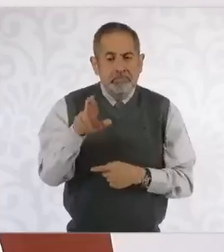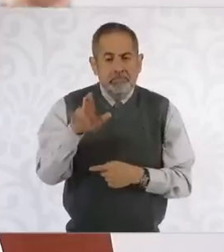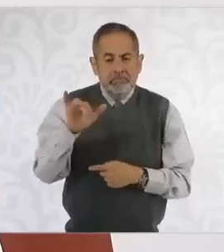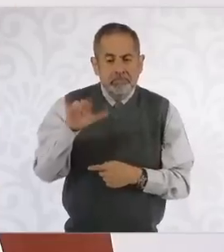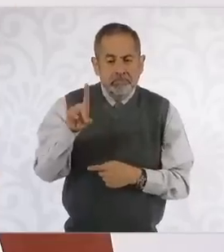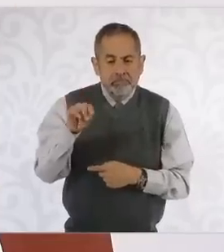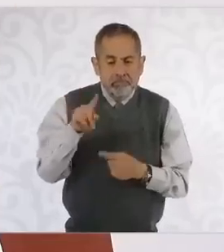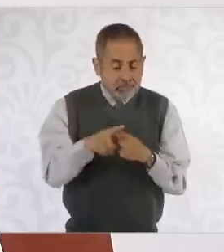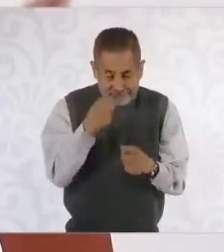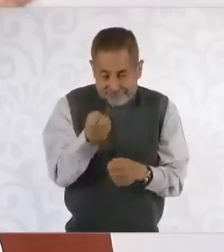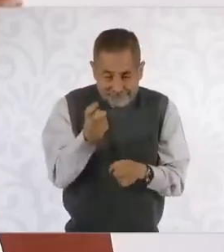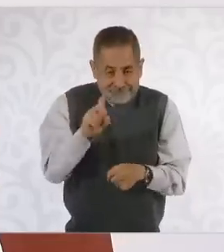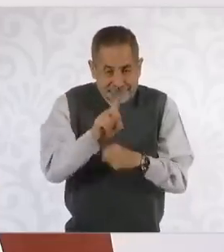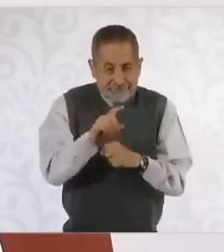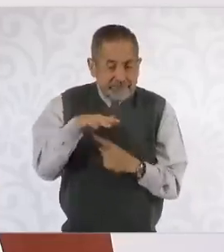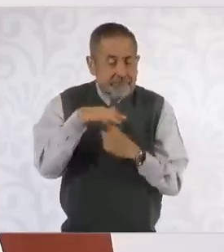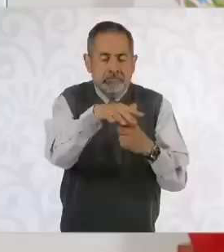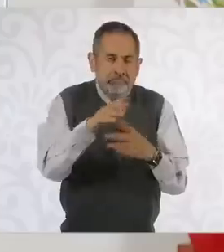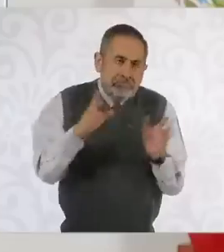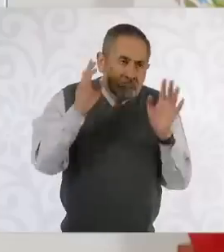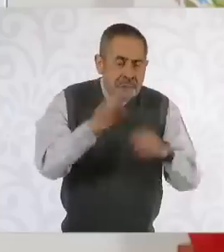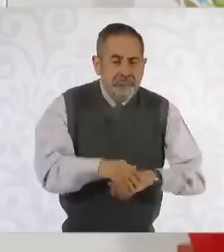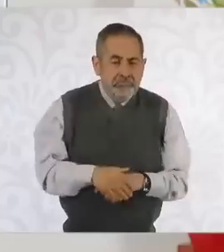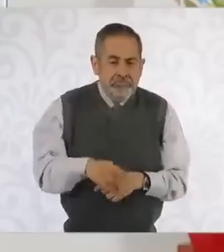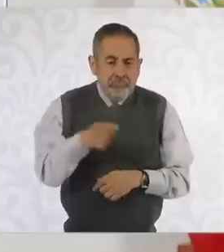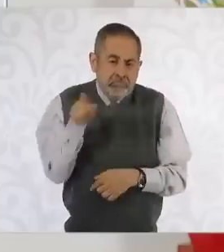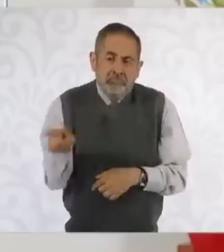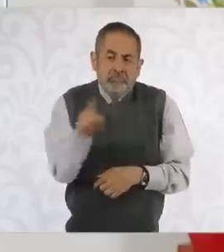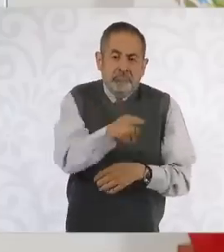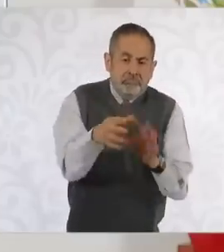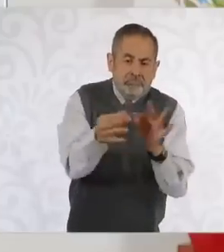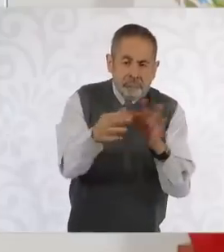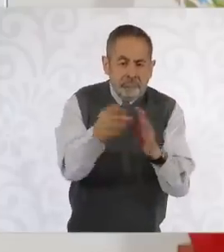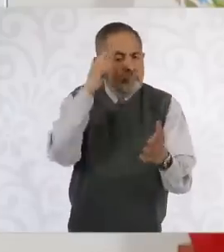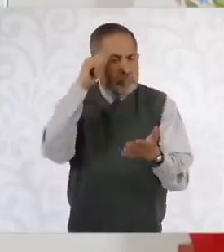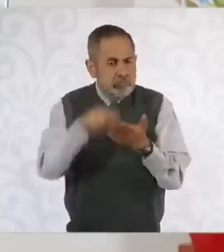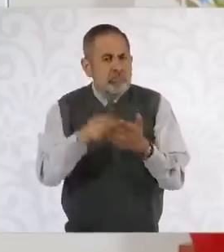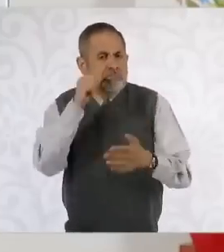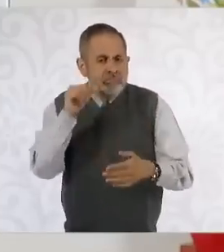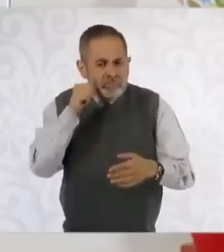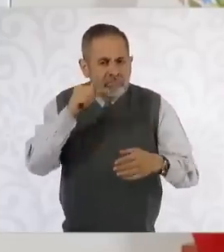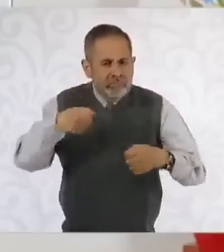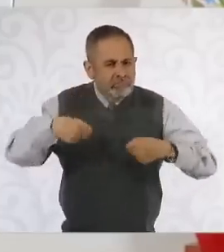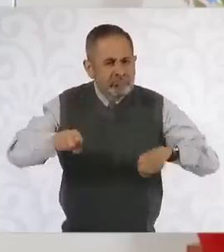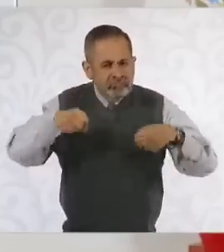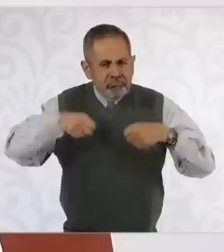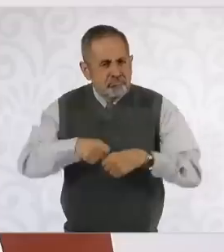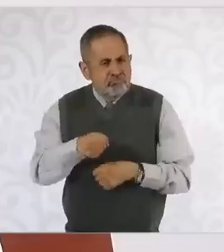ese día pues lo tendría que explicar creo que ayer se movió en motocicleta lo vi allí en sus redes